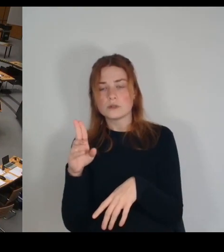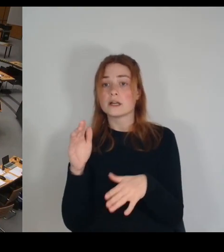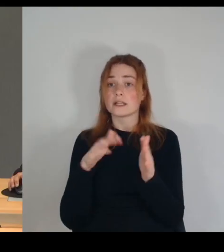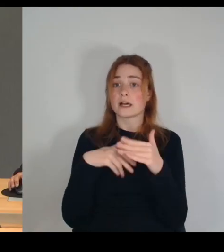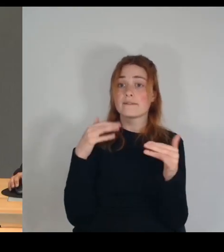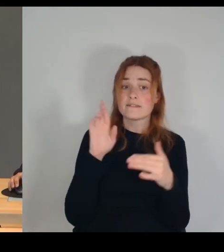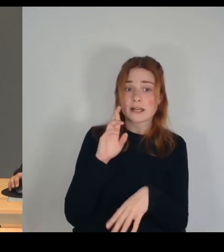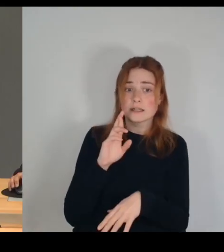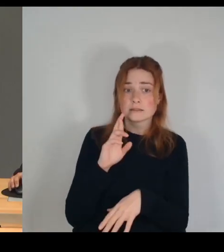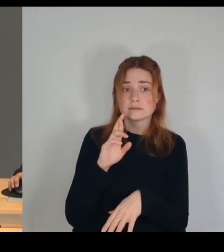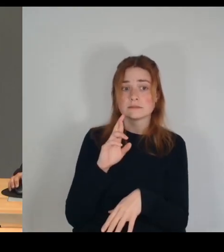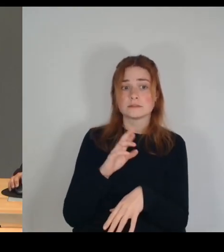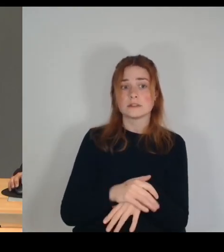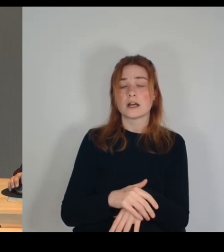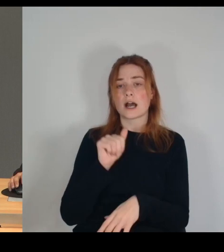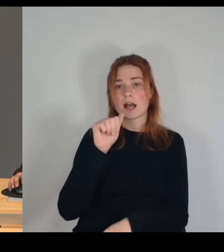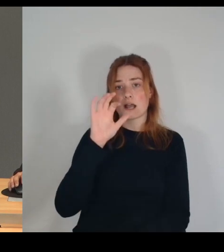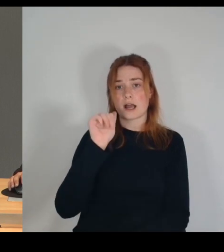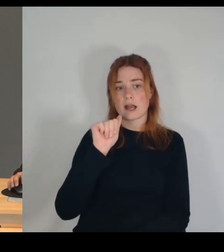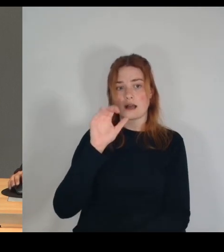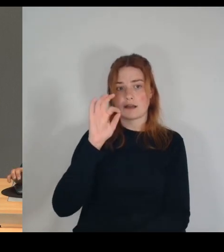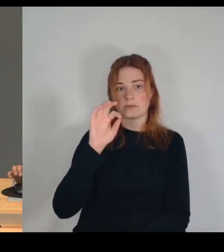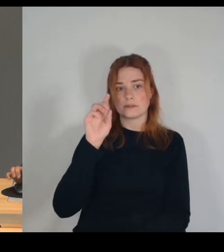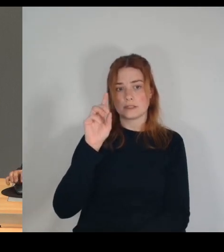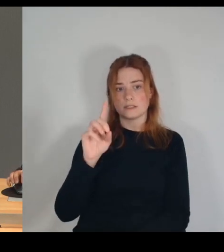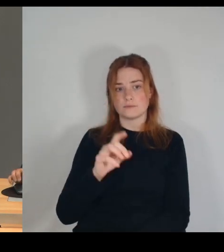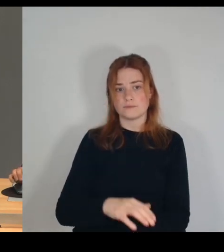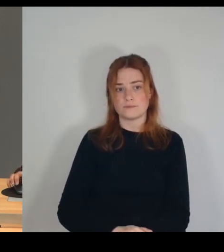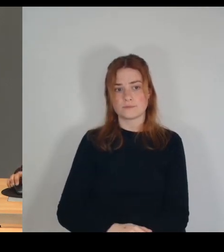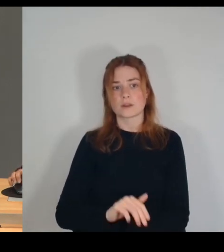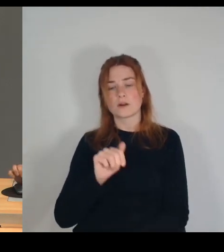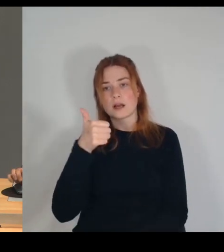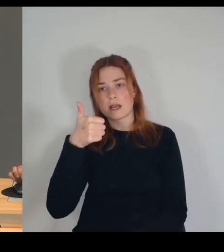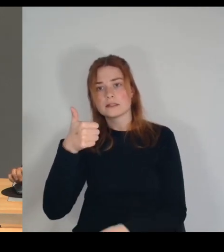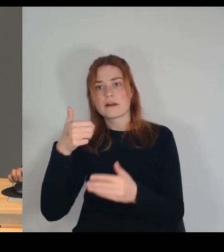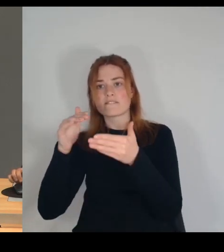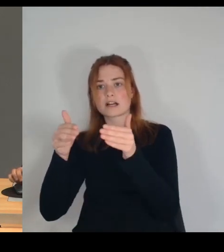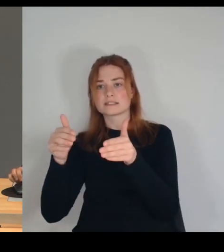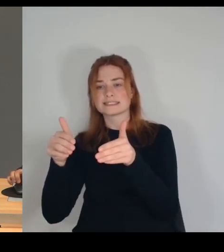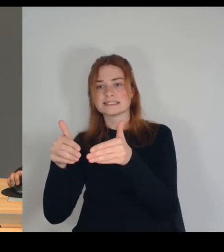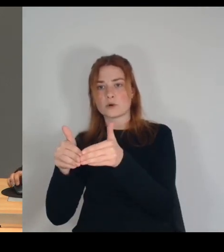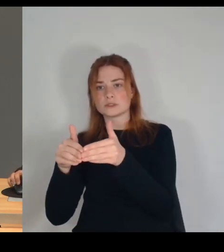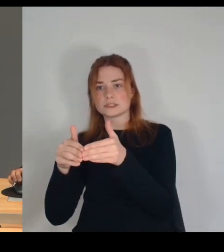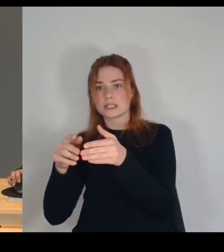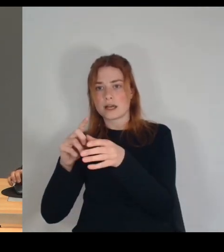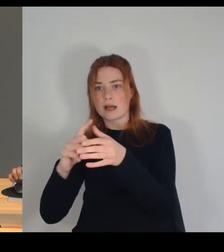Damit ist der Antrag abgelehnt Ich rufe auf die laufende Nummer 4:05.